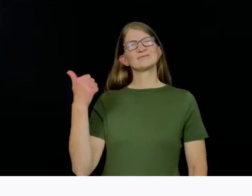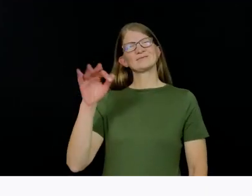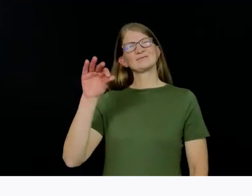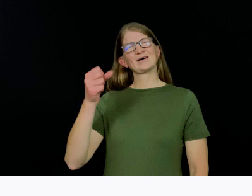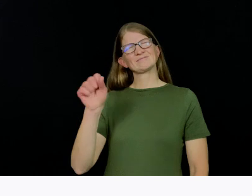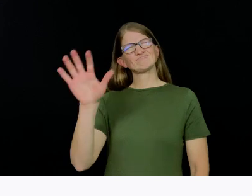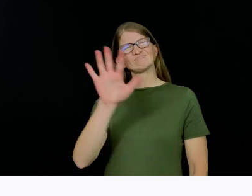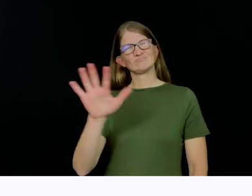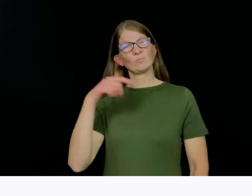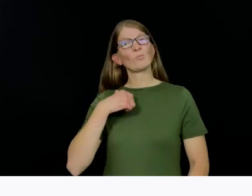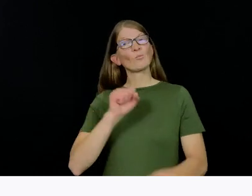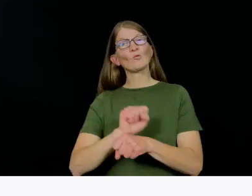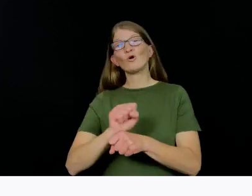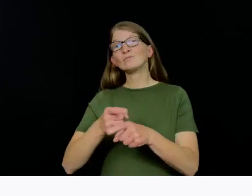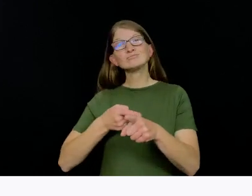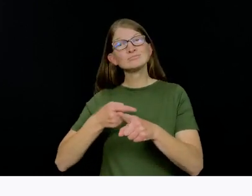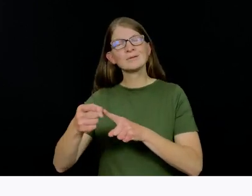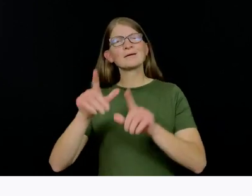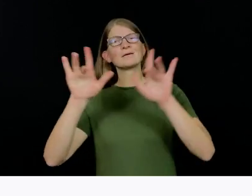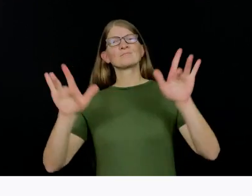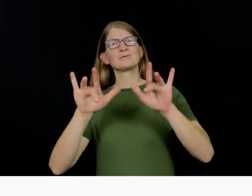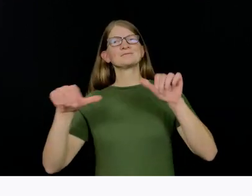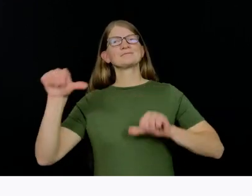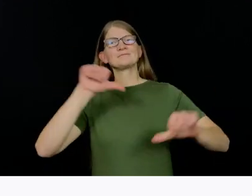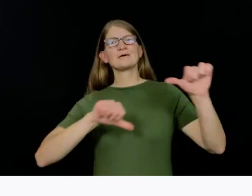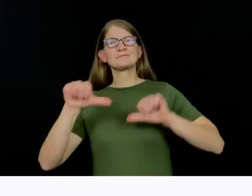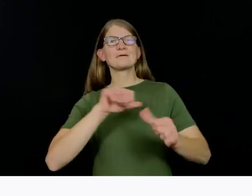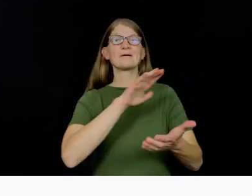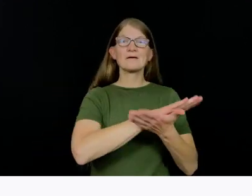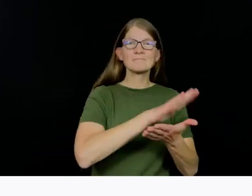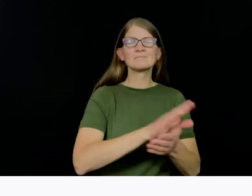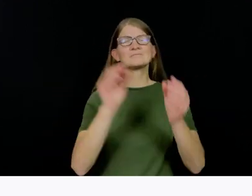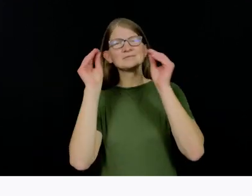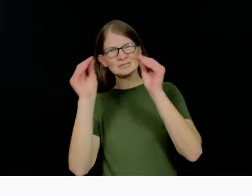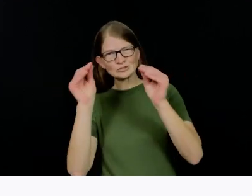برابهكار راغافان: في منتصف التسعينيات عندما كنت أعمل كعالم كمبيوتر أكاديمي